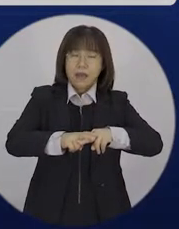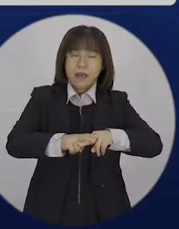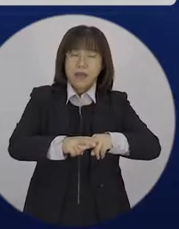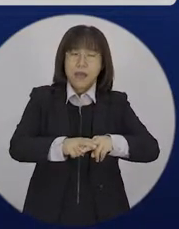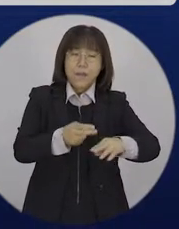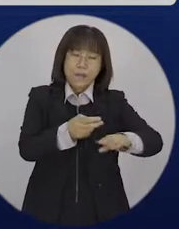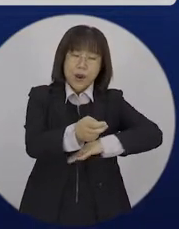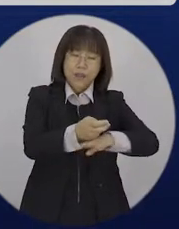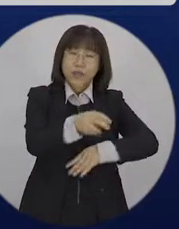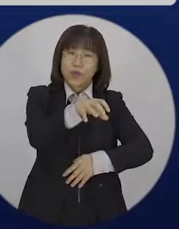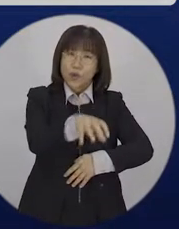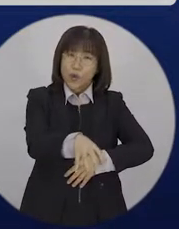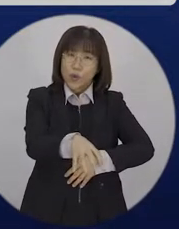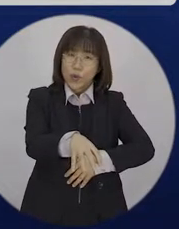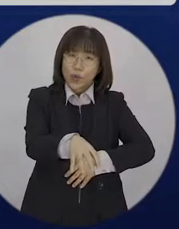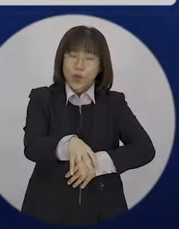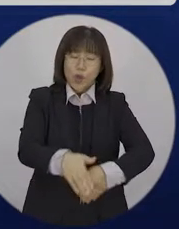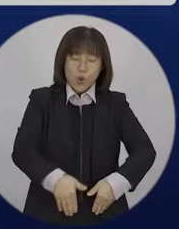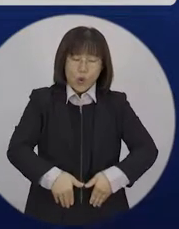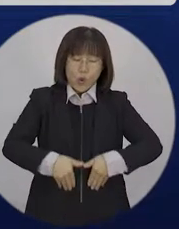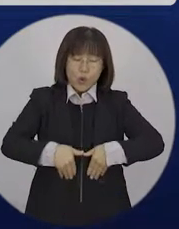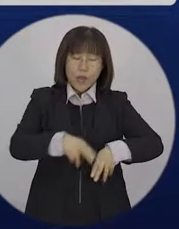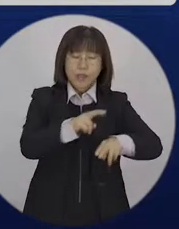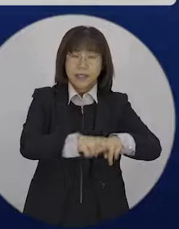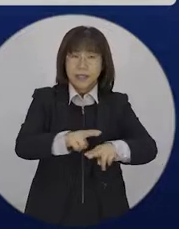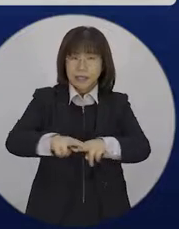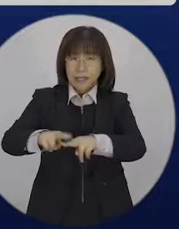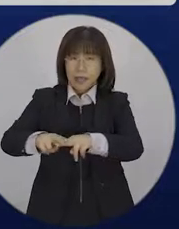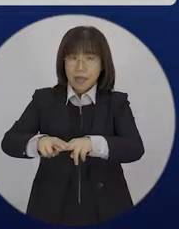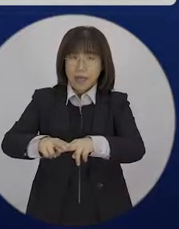di halte bus agar warga yang menggunakan bus